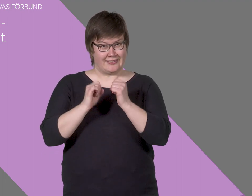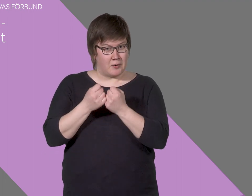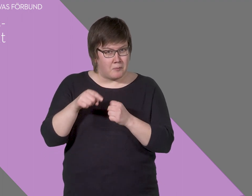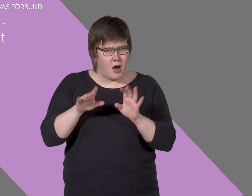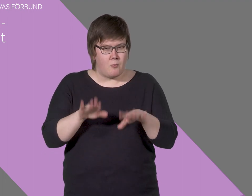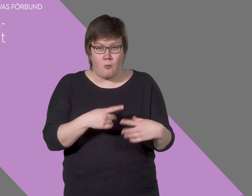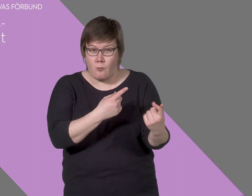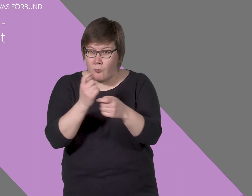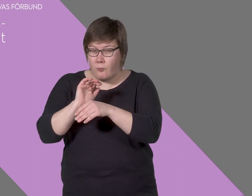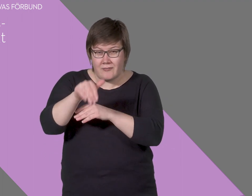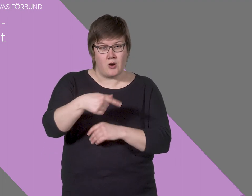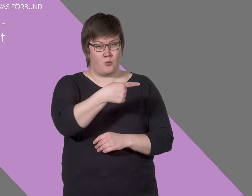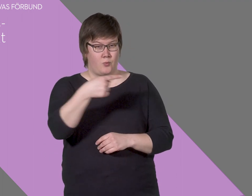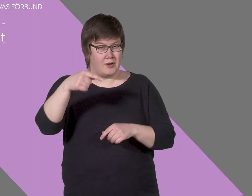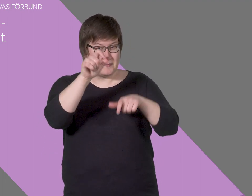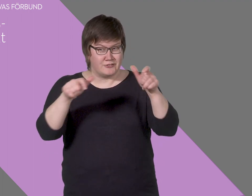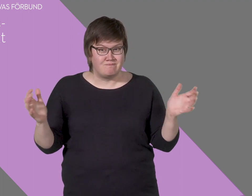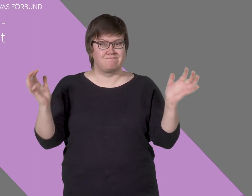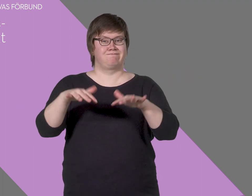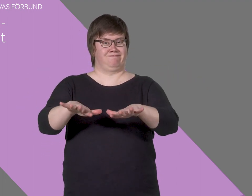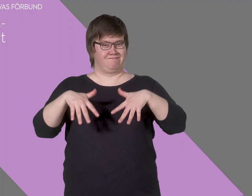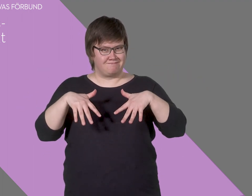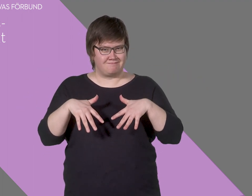Seminariet, som lockade en publik på över 100 personer,